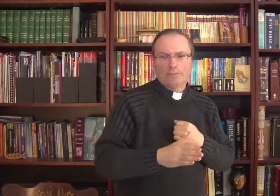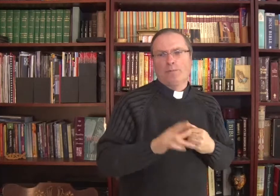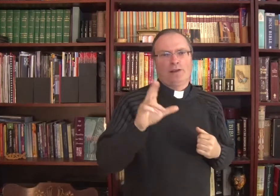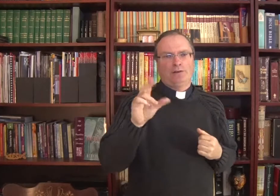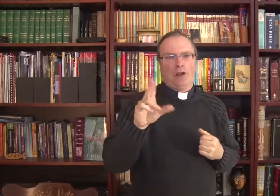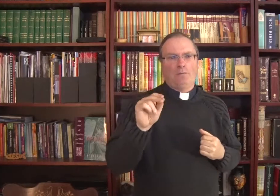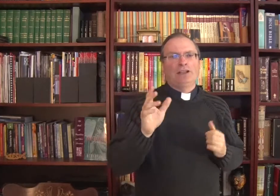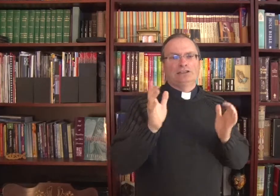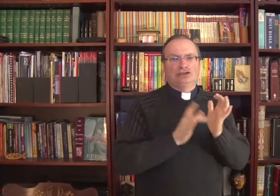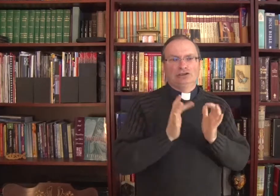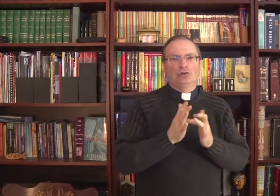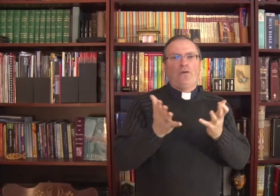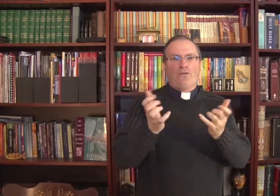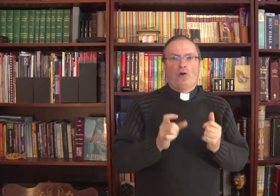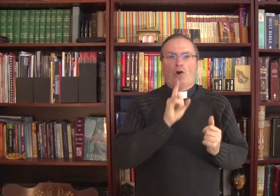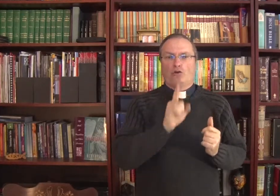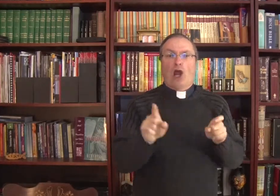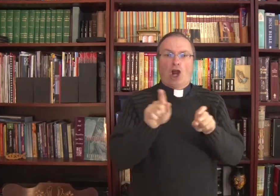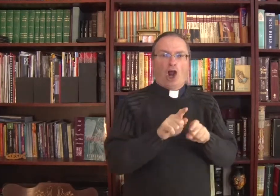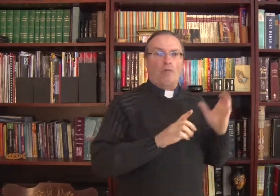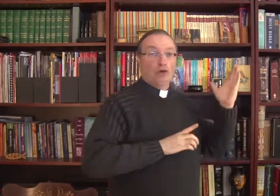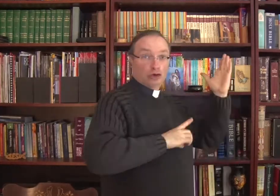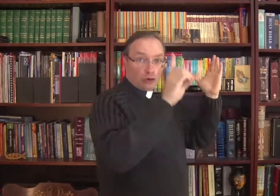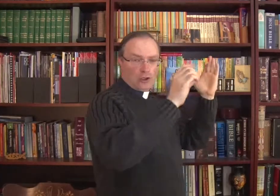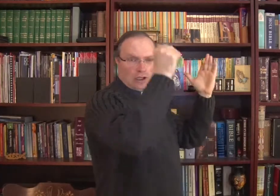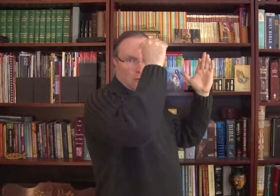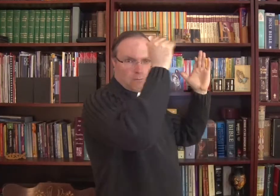Non, Jésus veut qu’on soit comme Dieu le Père